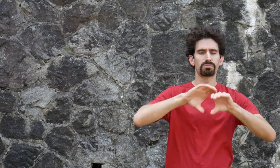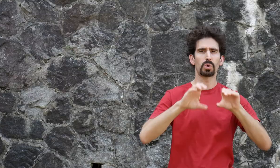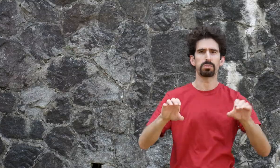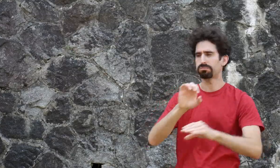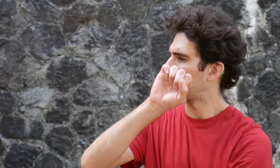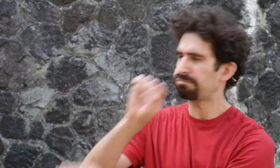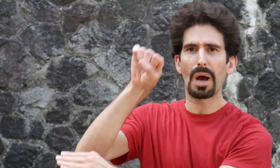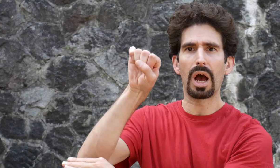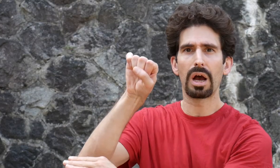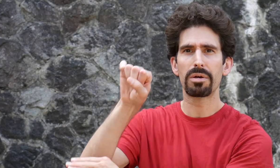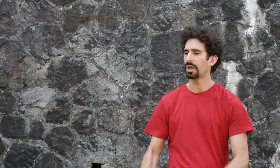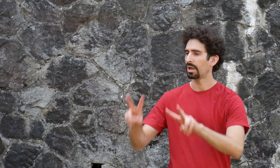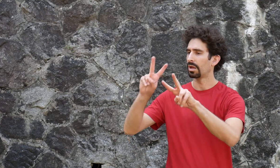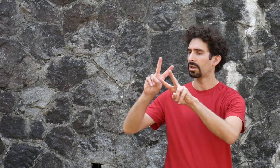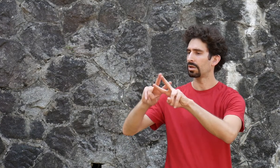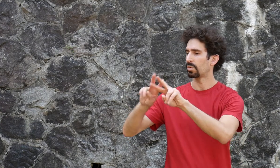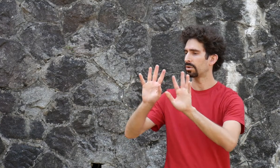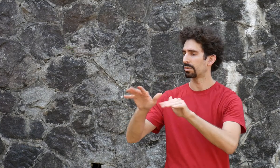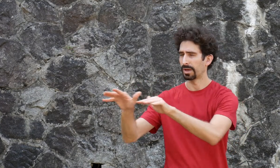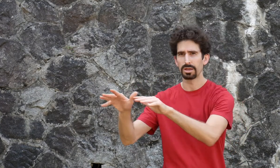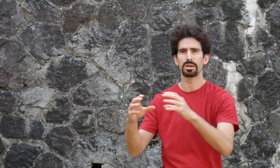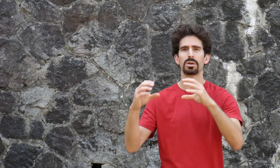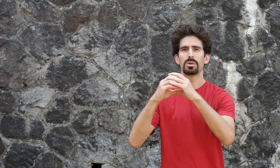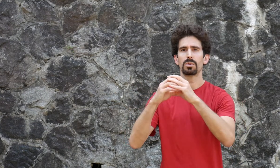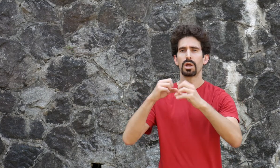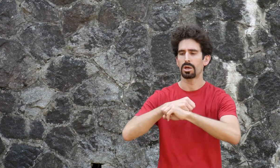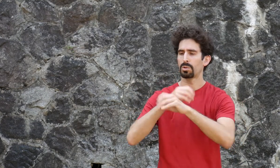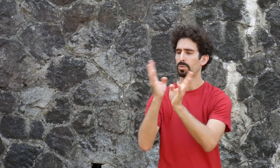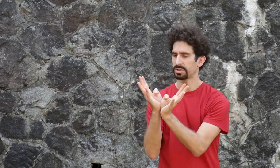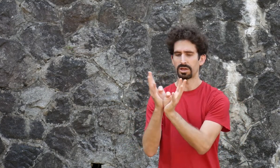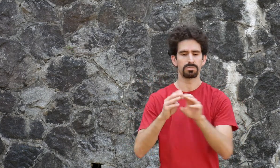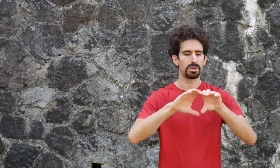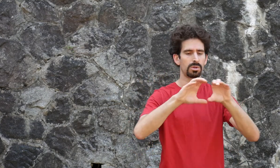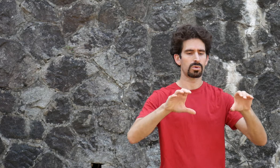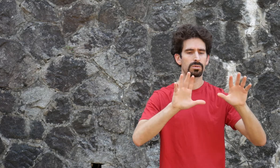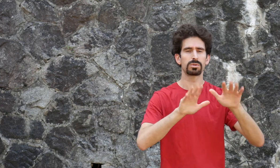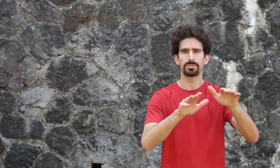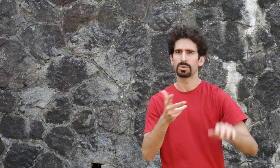Eh ben, le concombre le bat ! L'étoile de mer, l'oursin, le concombre de mer